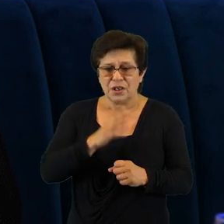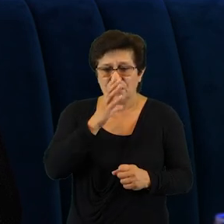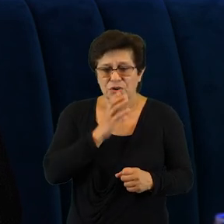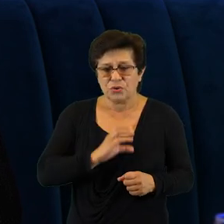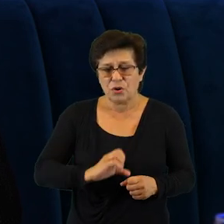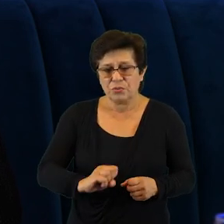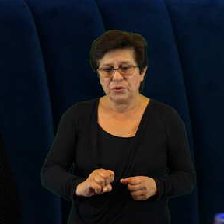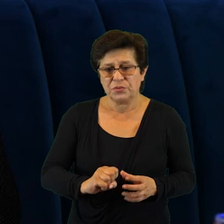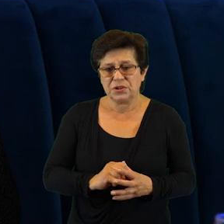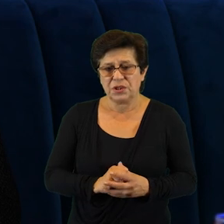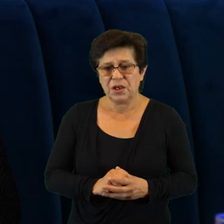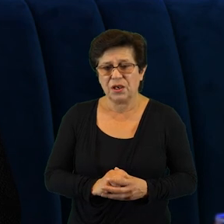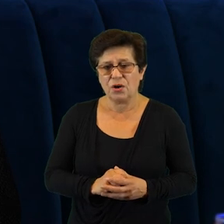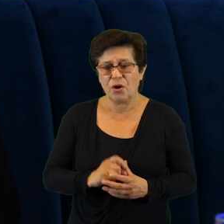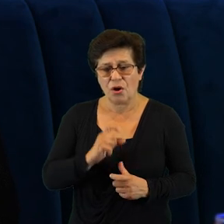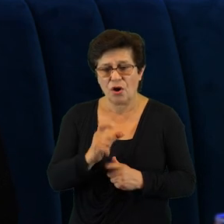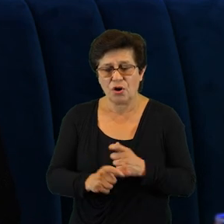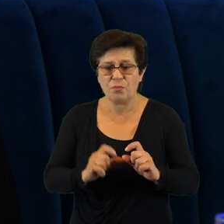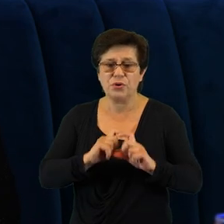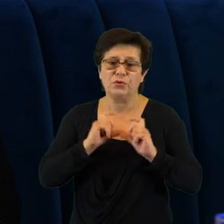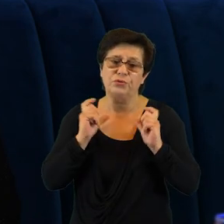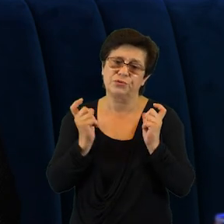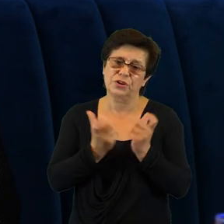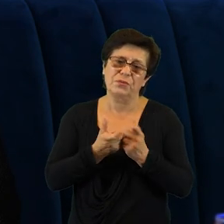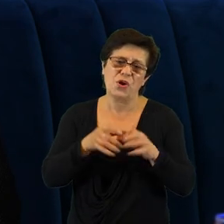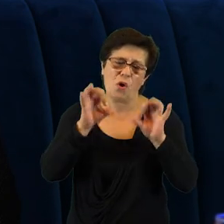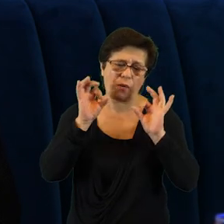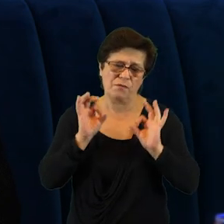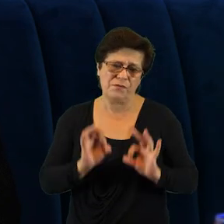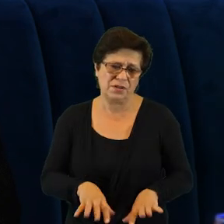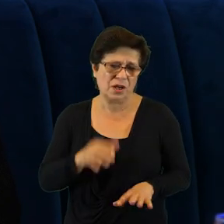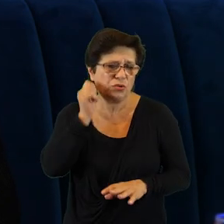robili wszytko, żeby nie obwiniać pani profesor,